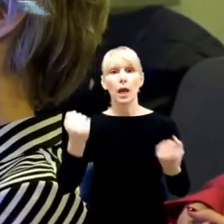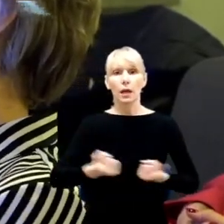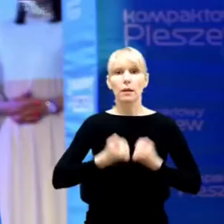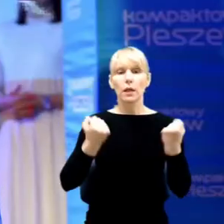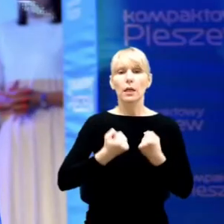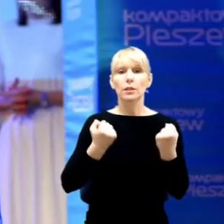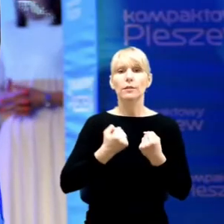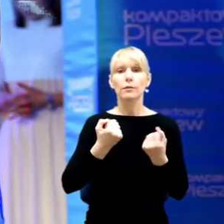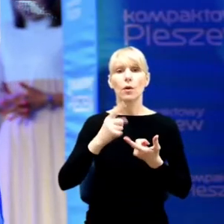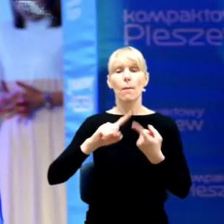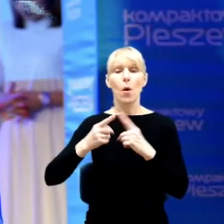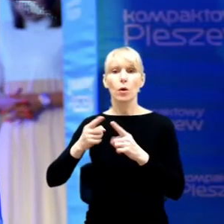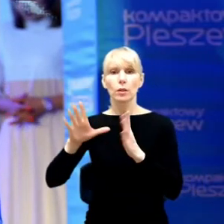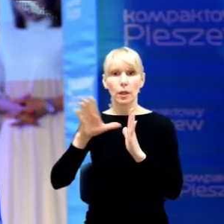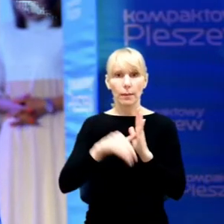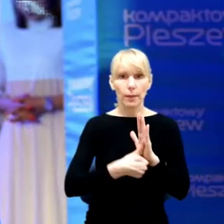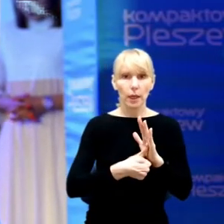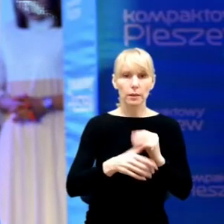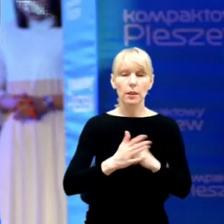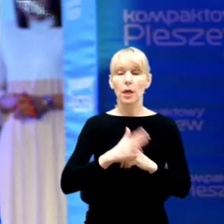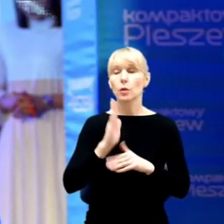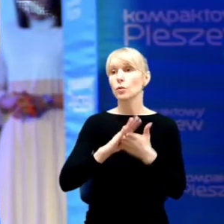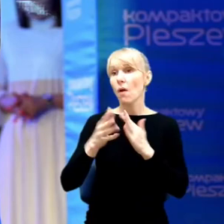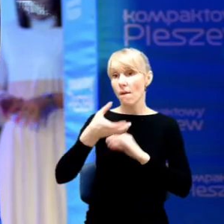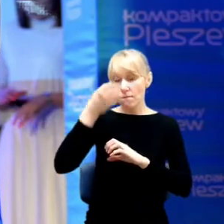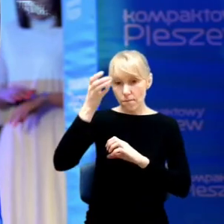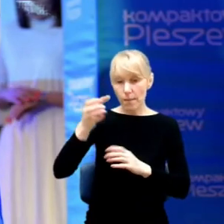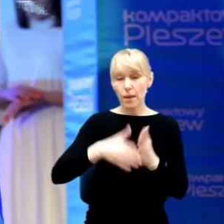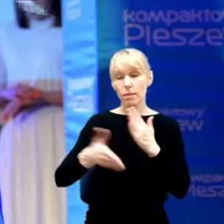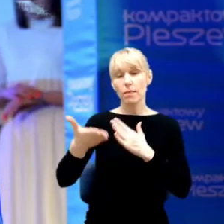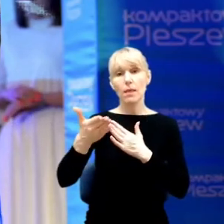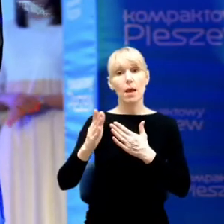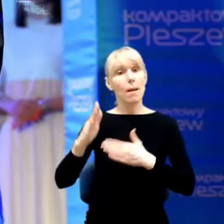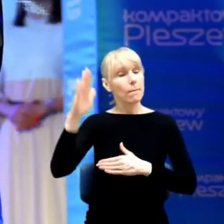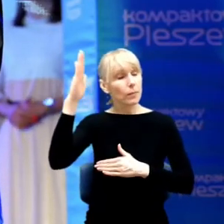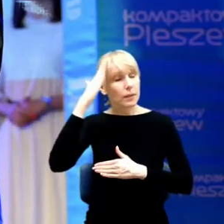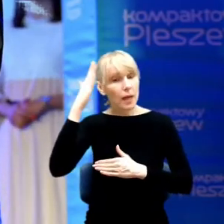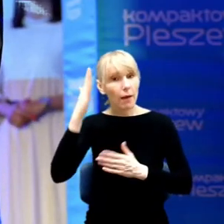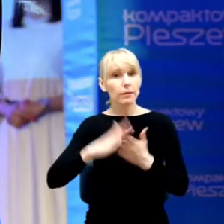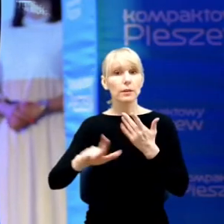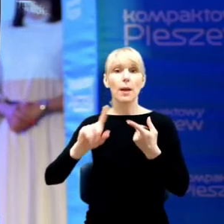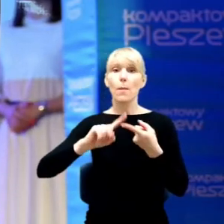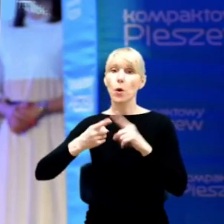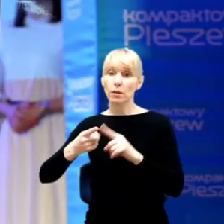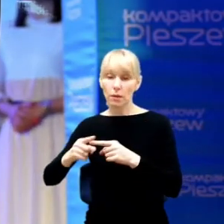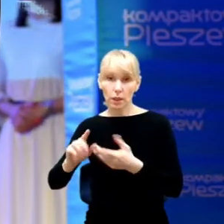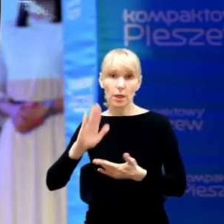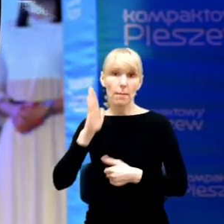Są z nami wybitni przedstawiciele, znawcy polityki nie tylko mieszkaniowej, ale chcemy spojrzeć